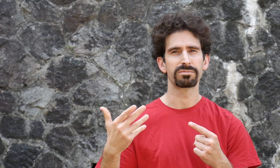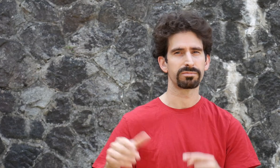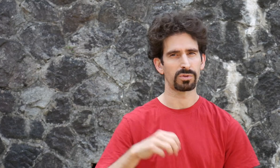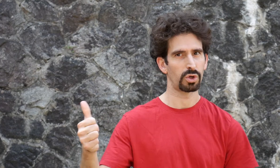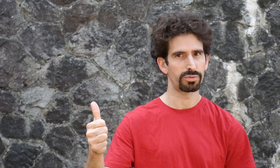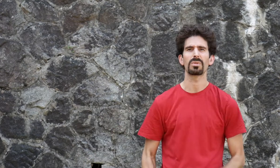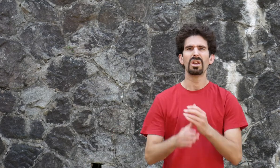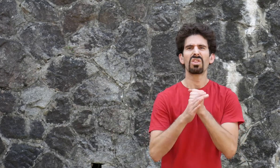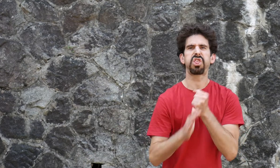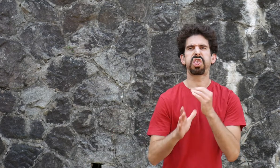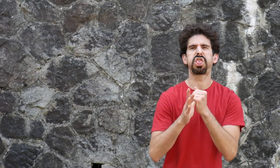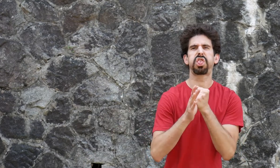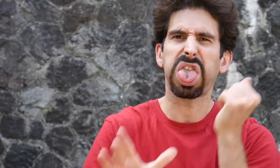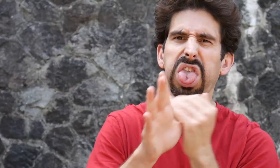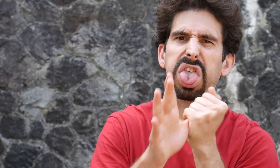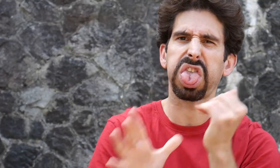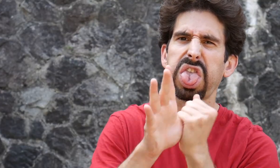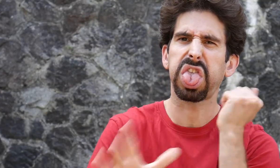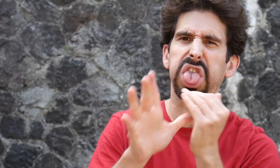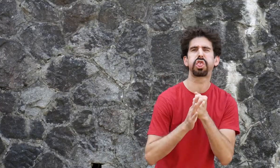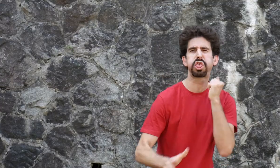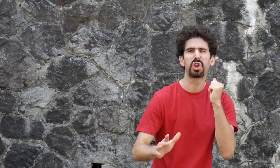Premièrement, pour chier.